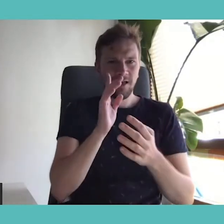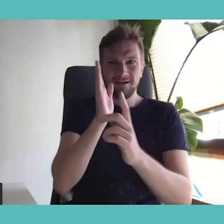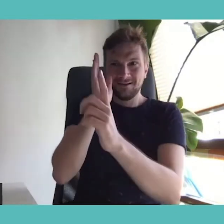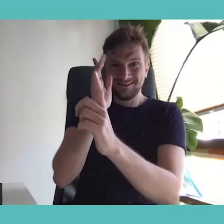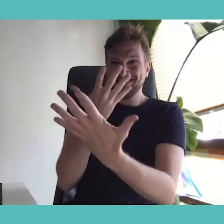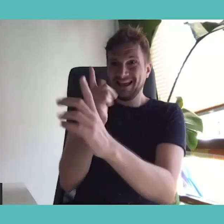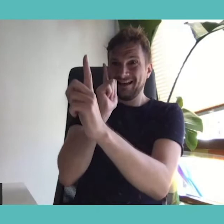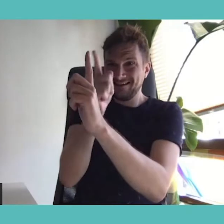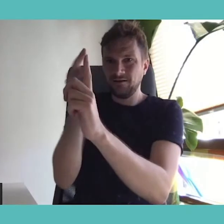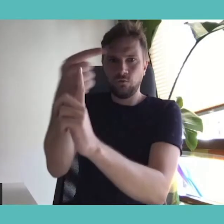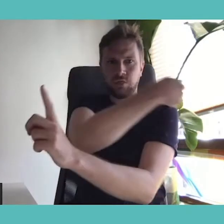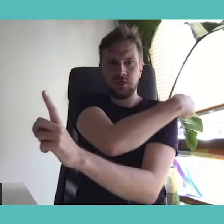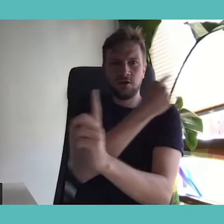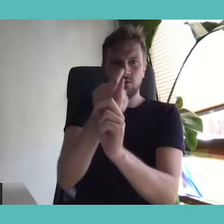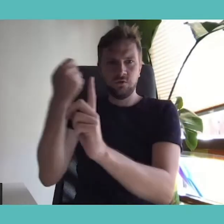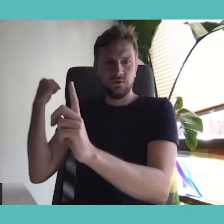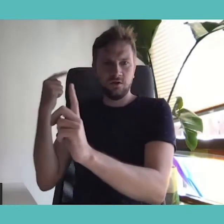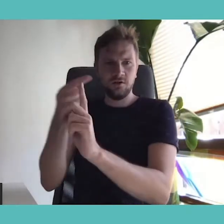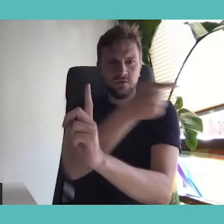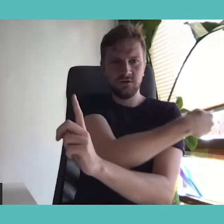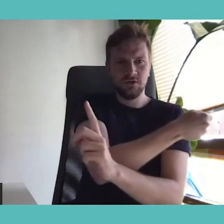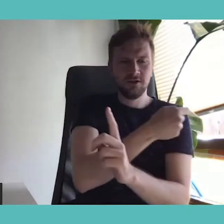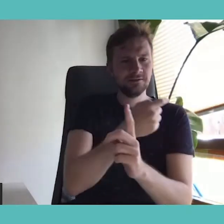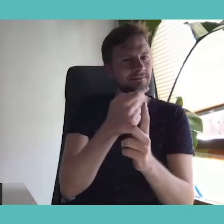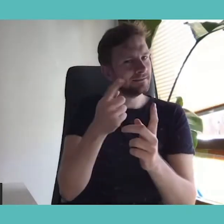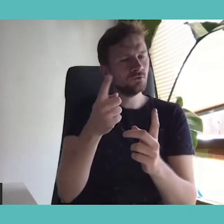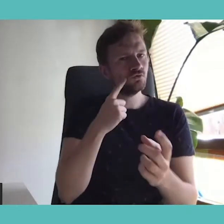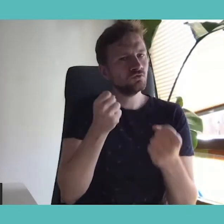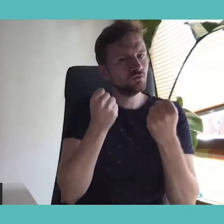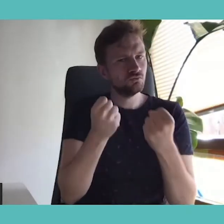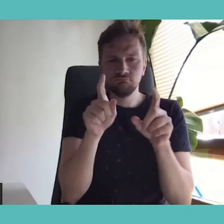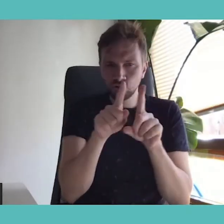Mam poczucie, że na moje pytania otrzymuję wymijające odpowiedzi. Komunikacja jest trudna...